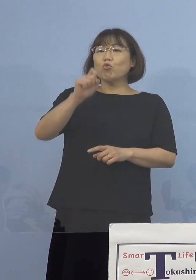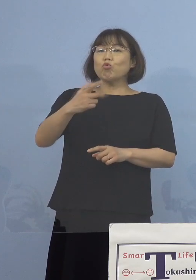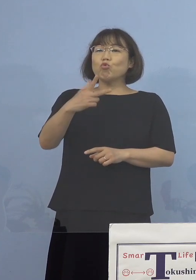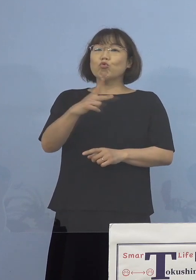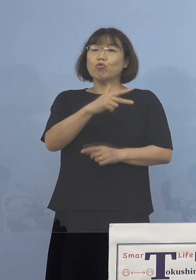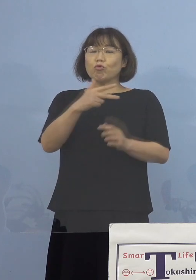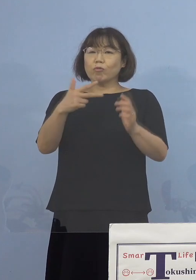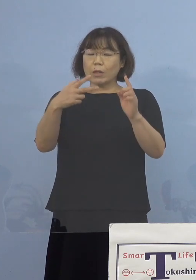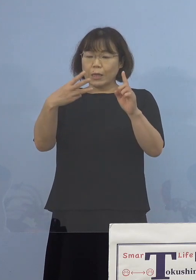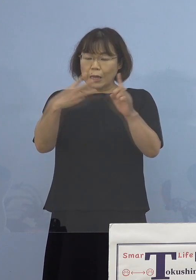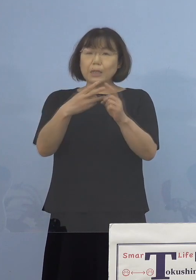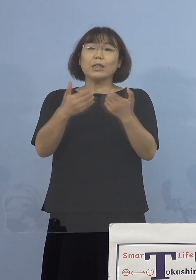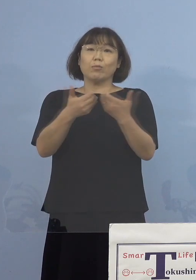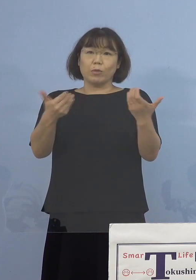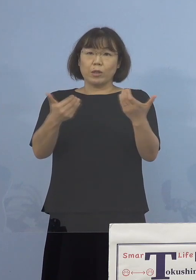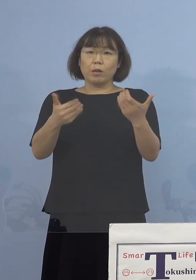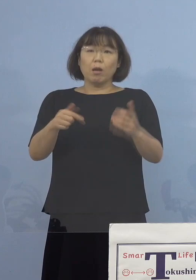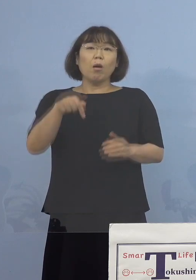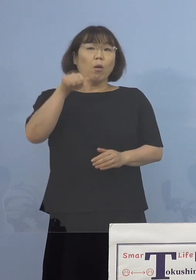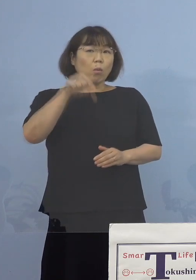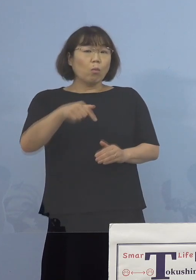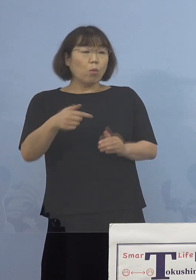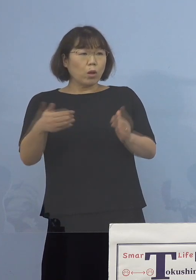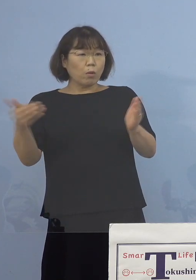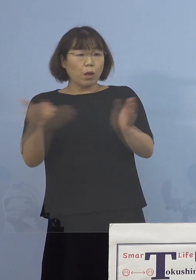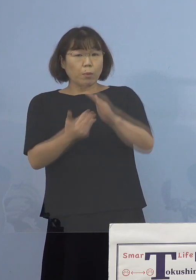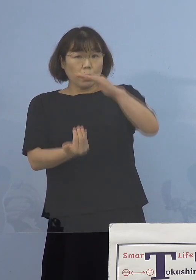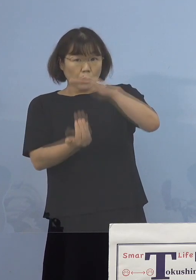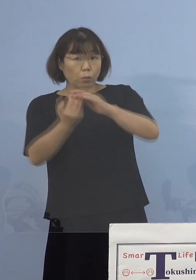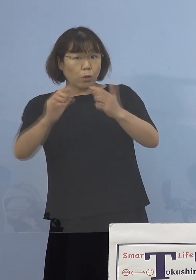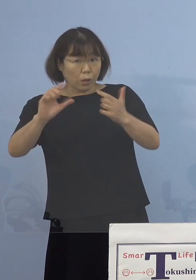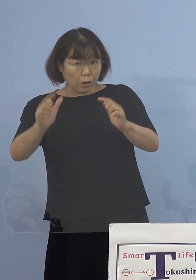（幹事社：読売新聞社） これは最多ではなくてということでしょうか （保健福祉部長） そうですね、はい